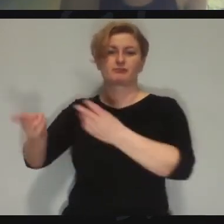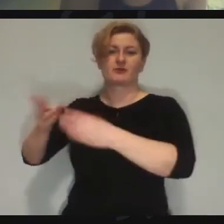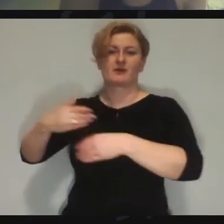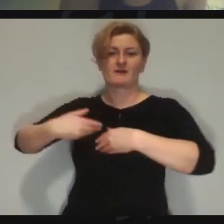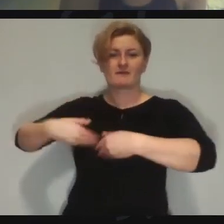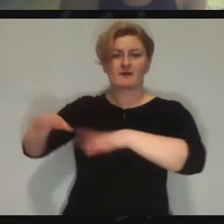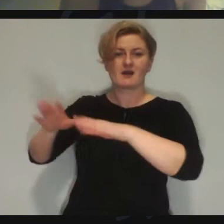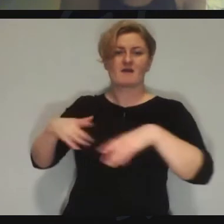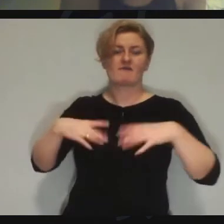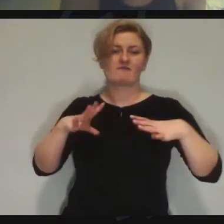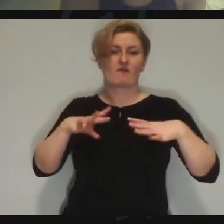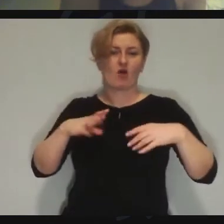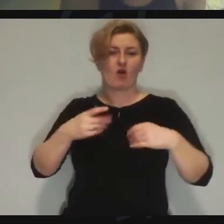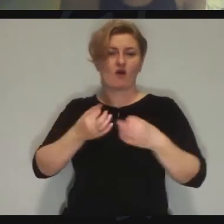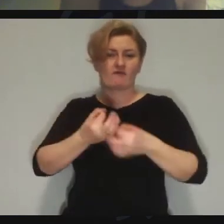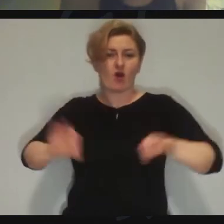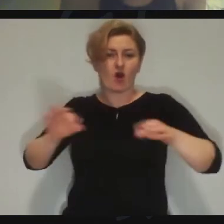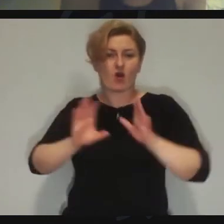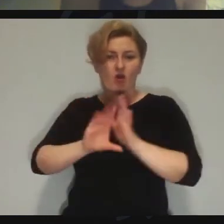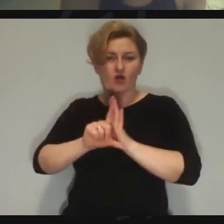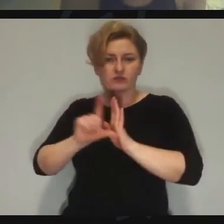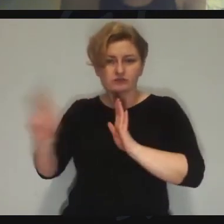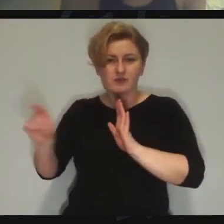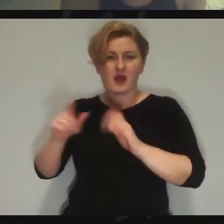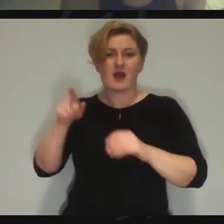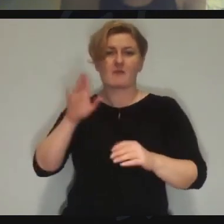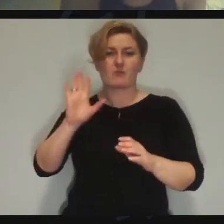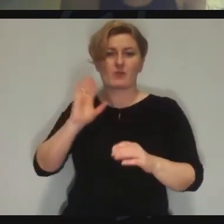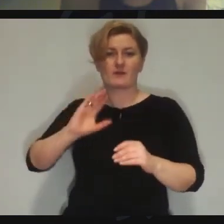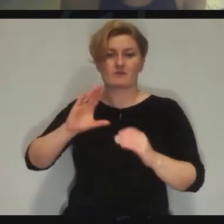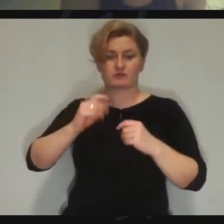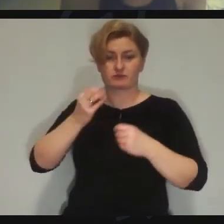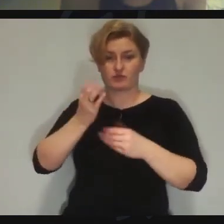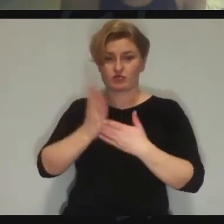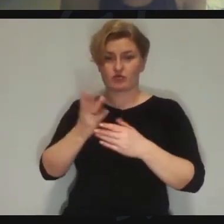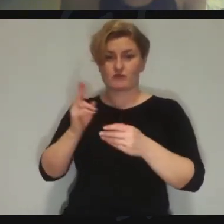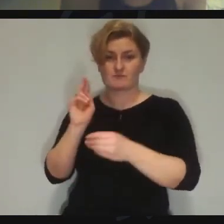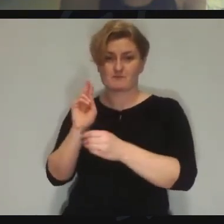to często dzieje się tak, że zakłada grupę albo przynajmniej pozostaje w nim ta pasja.